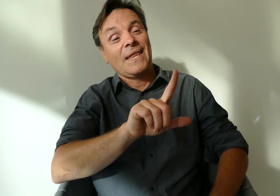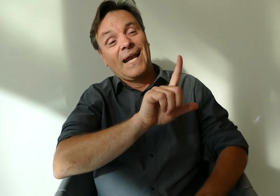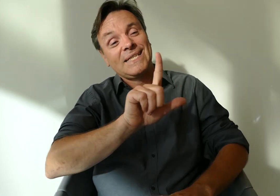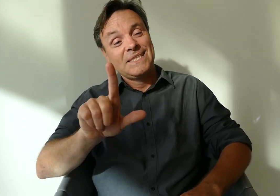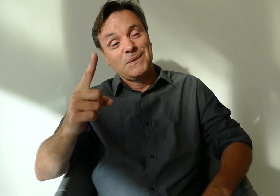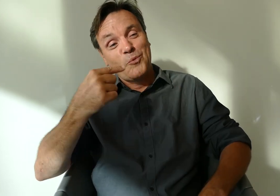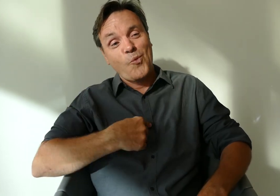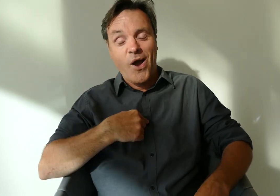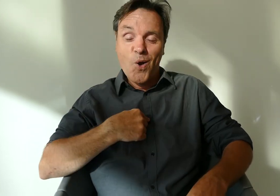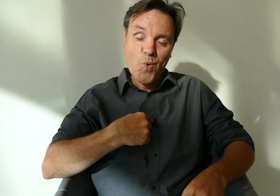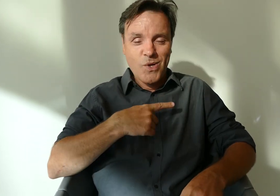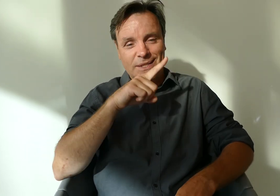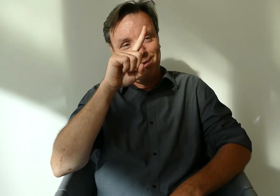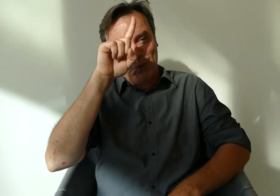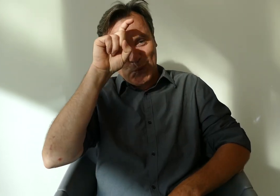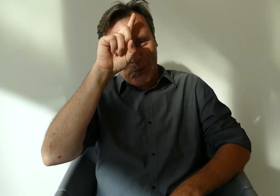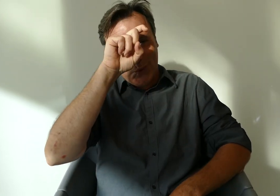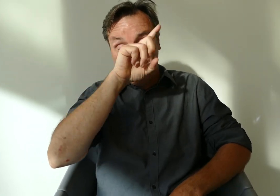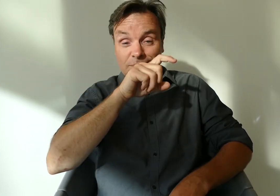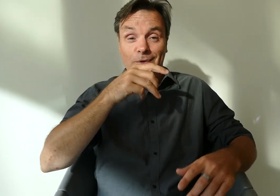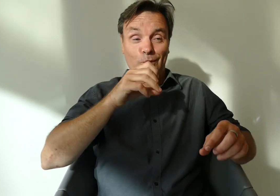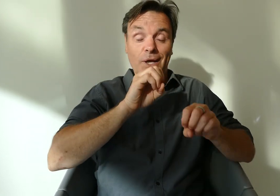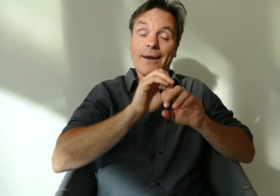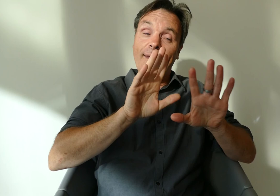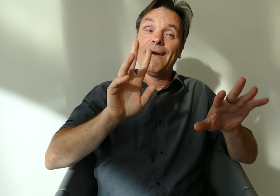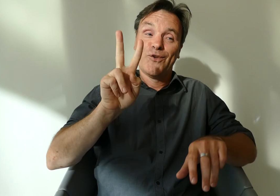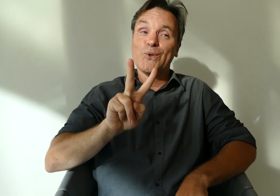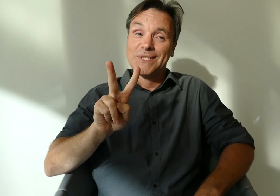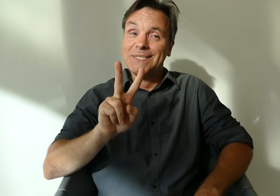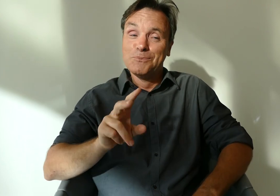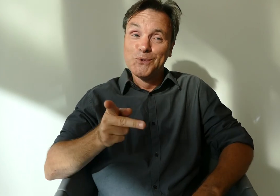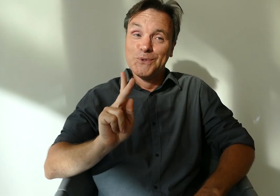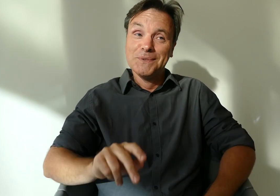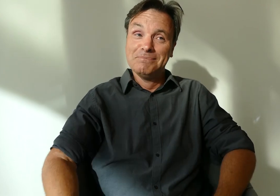Les lundis, pour moi, c'est difficile. C'est clair que je dirai vendredi !